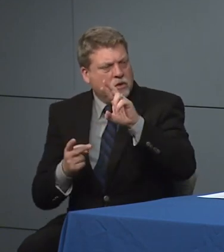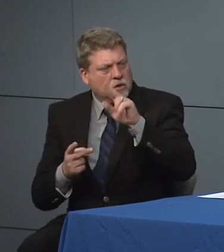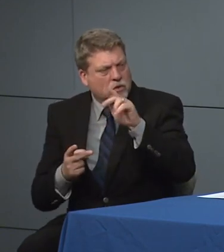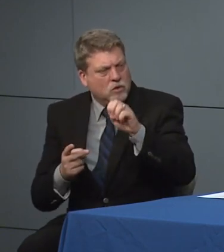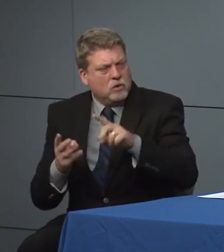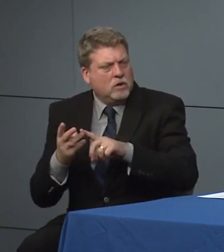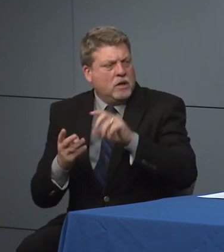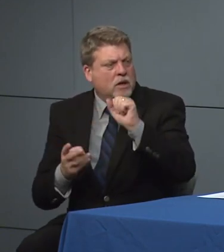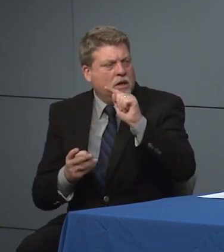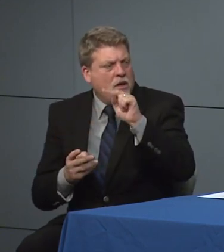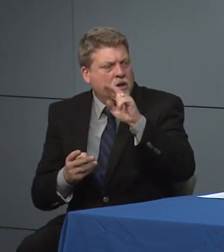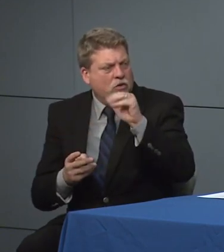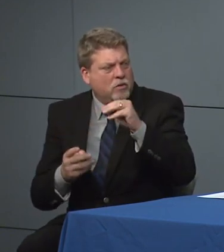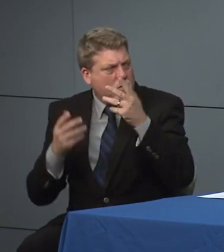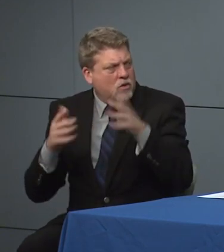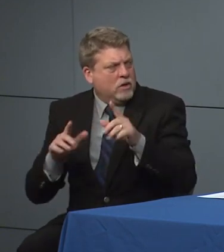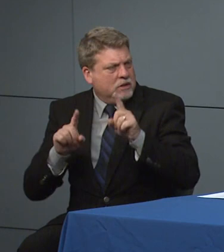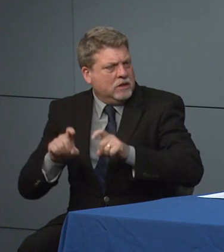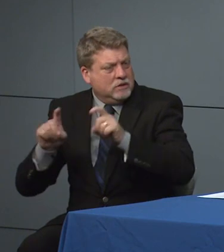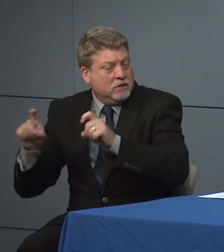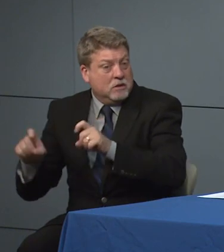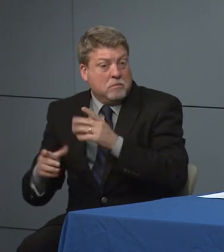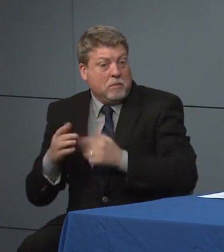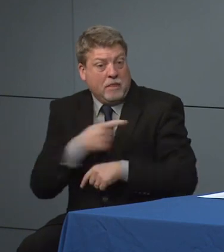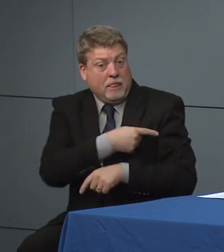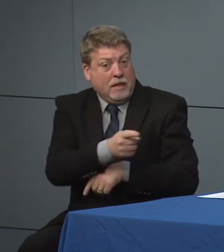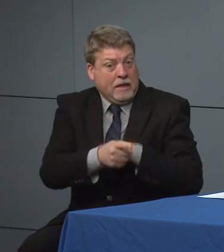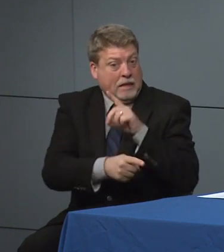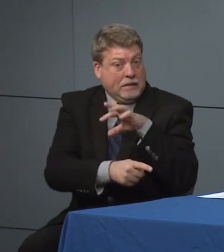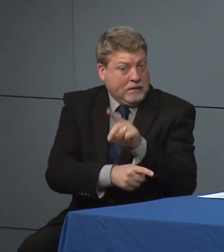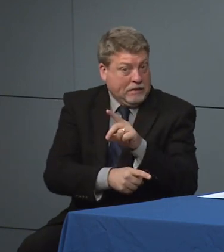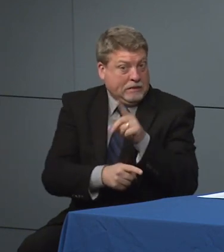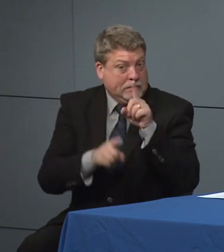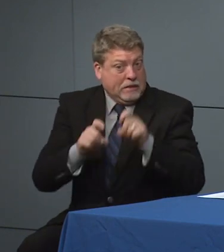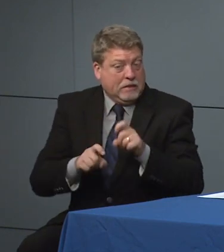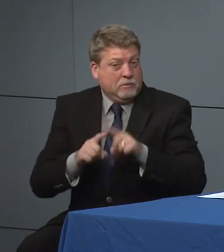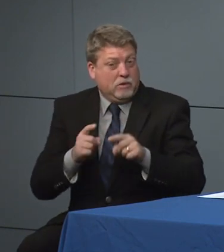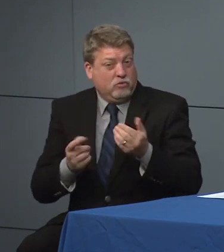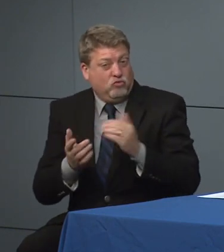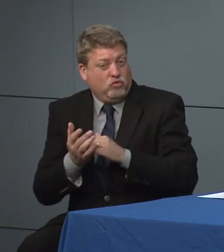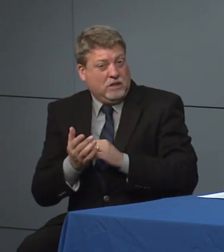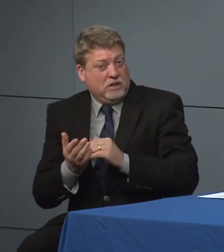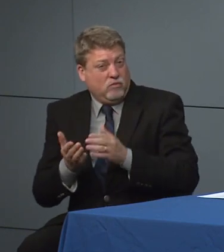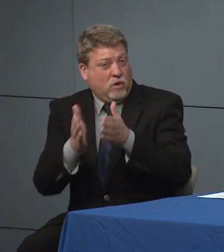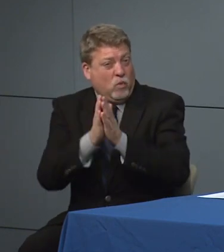universidad y bueno, quizás de la Y cumplieron su, pero tiene